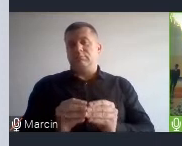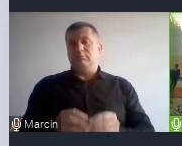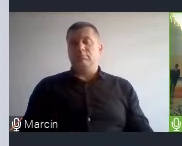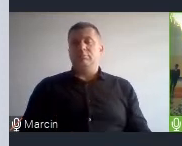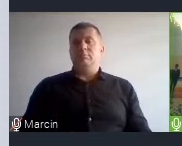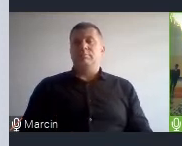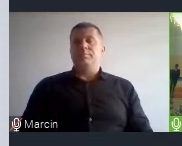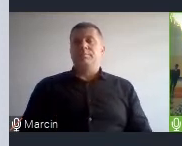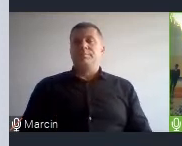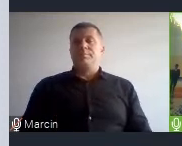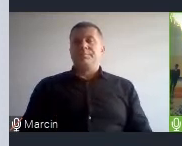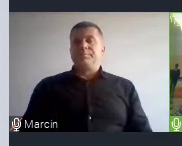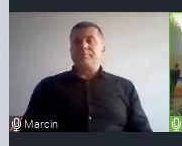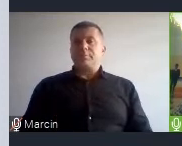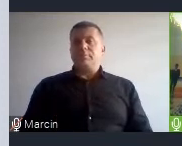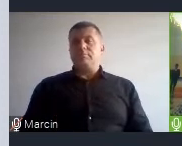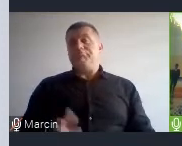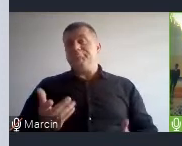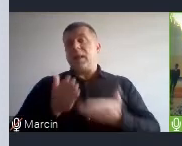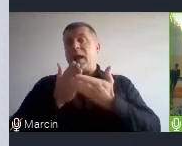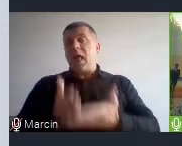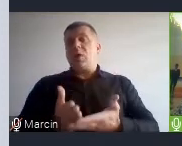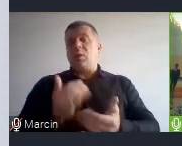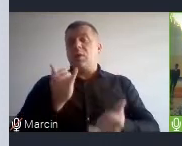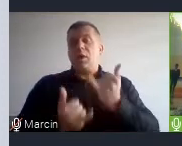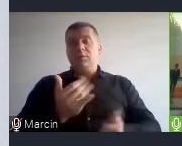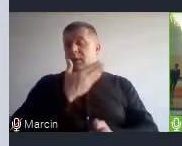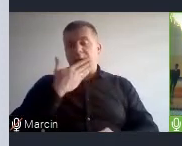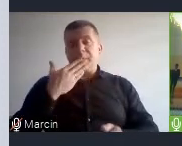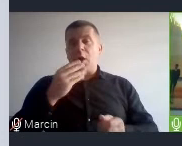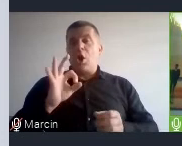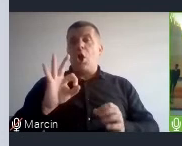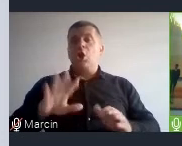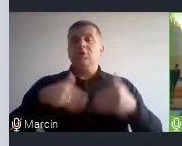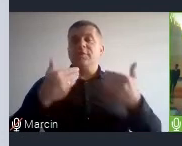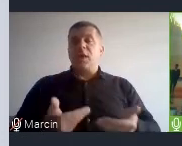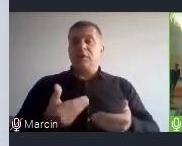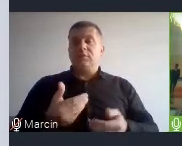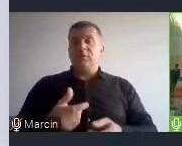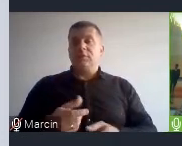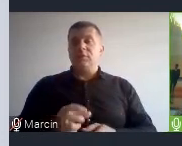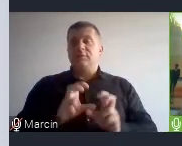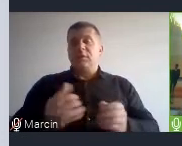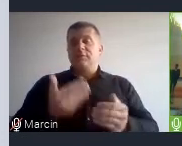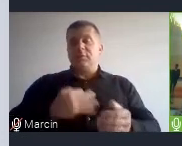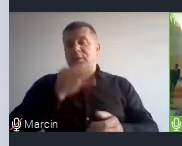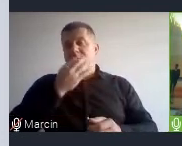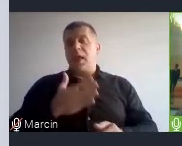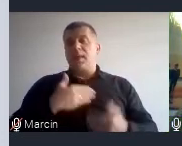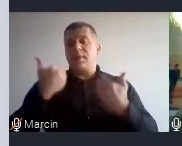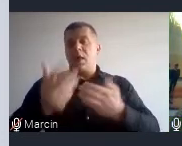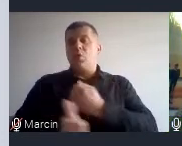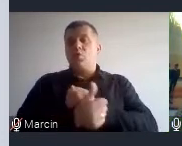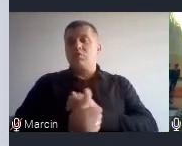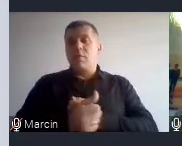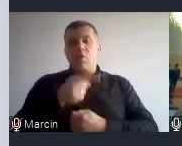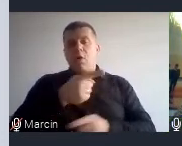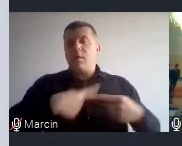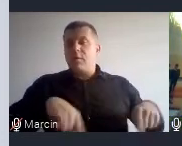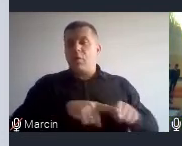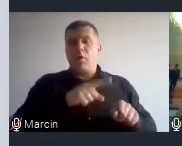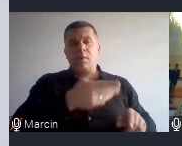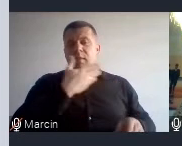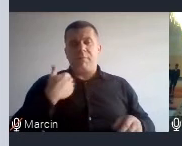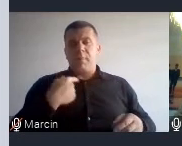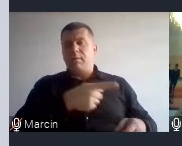Natomiast ratunkowo, jeśli nie złożono tych oświadczeń w trakcie postępowania, żeby udowodnić, że wykonawca,